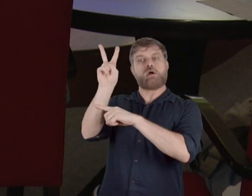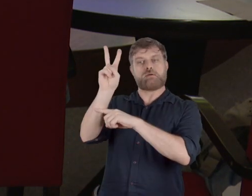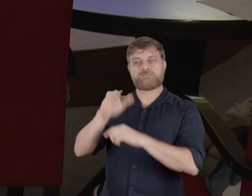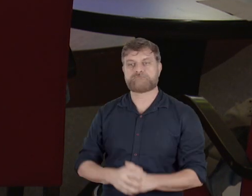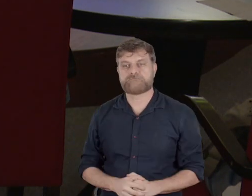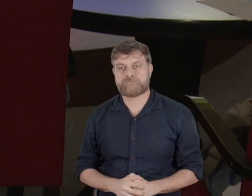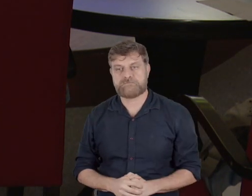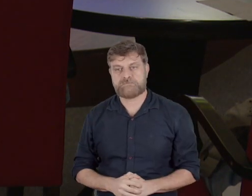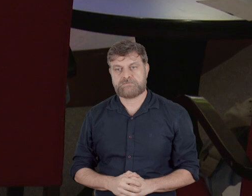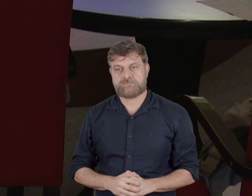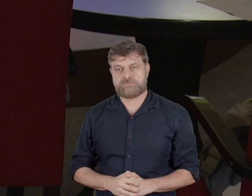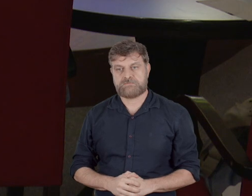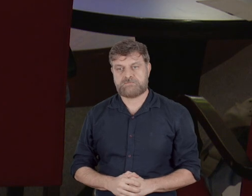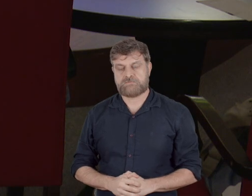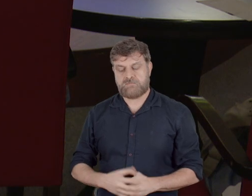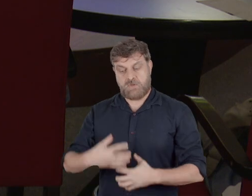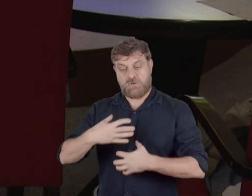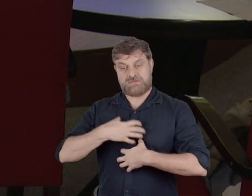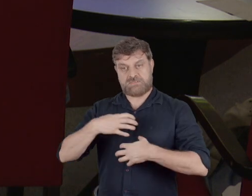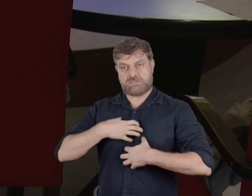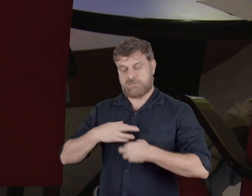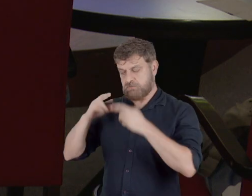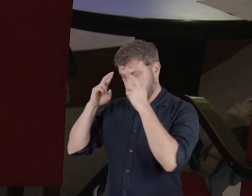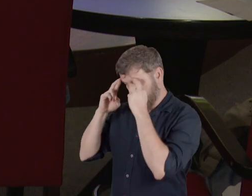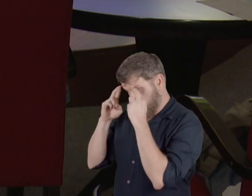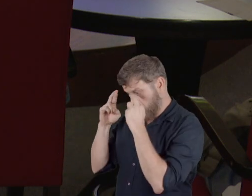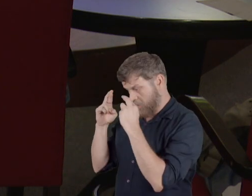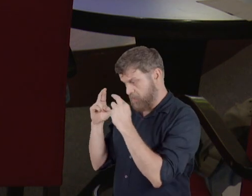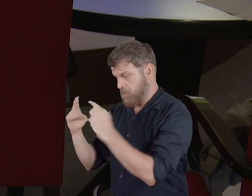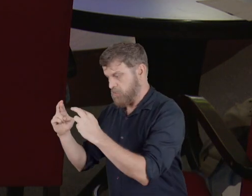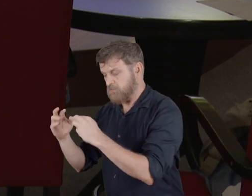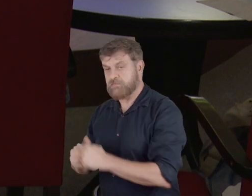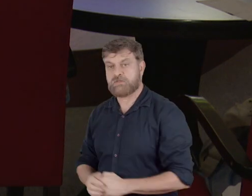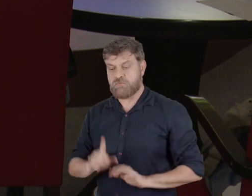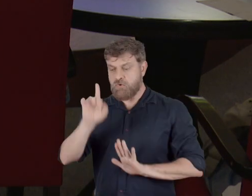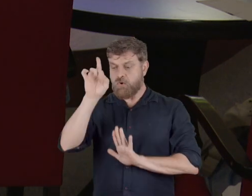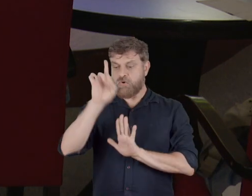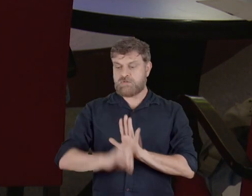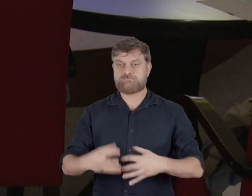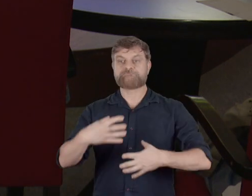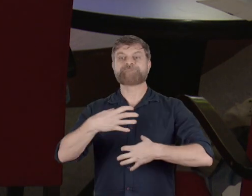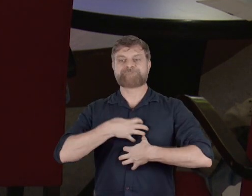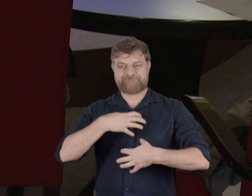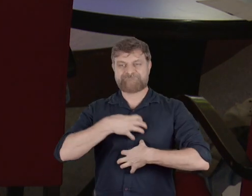Então eu produzo o sentimento de respeito, no caso do direito, o direito produz o sentimento de respeito